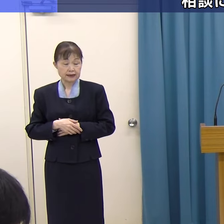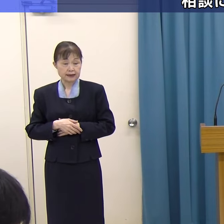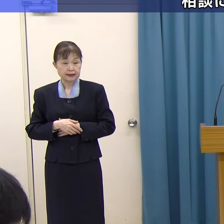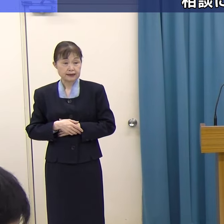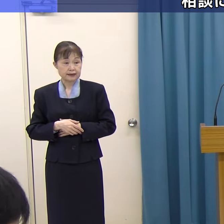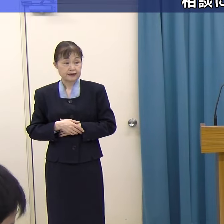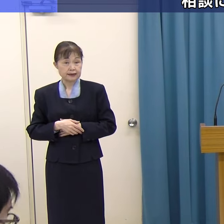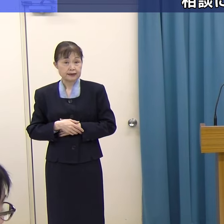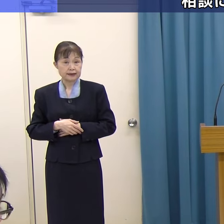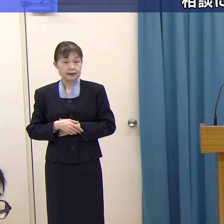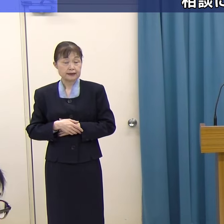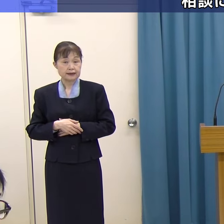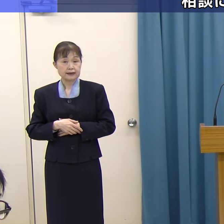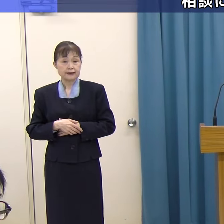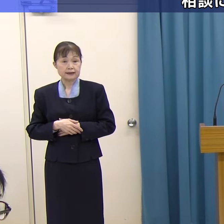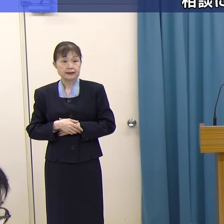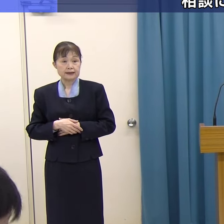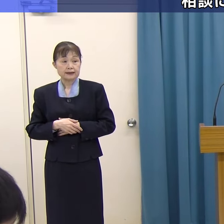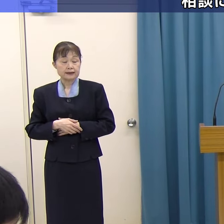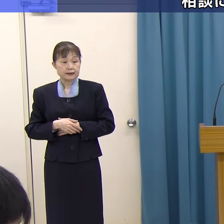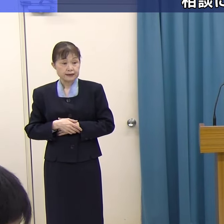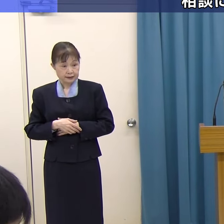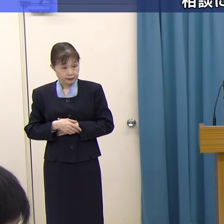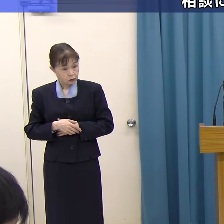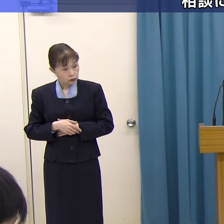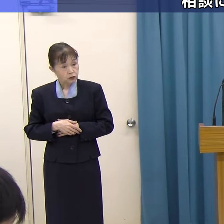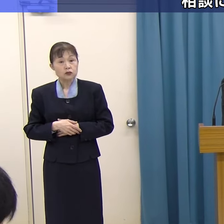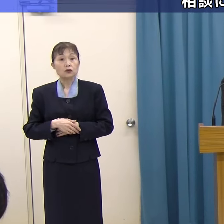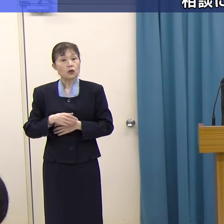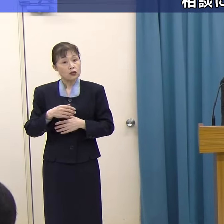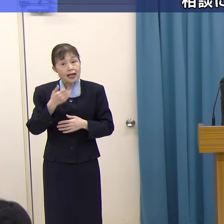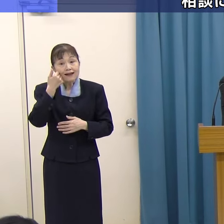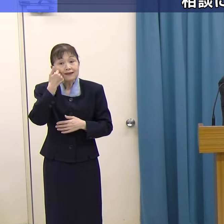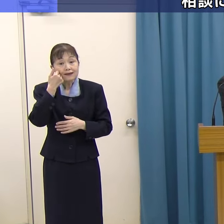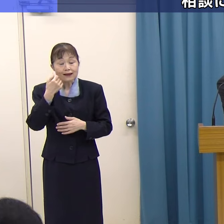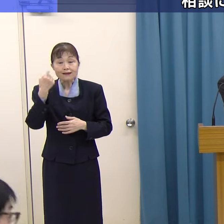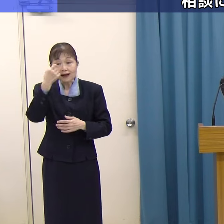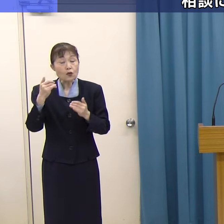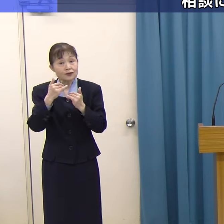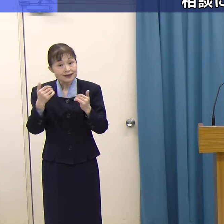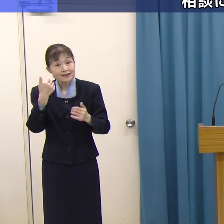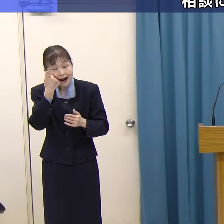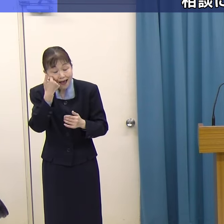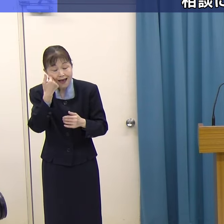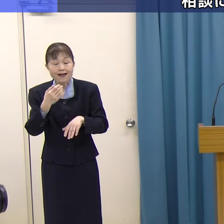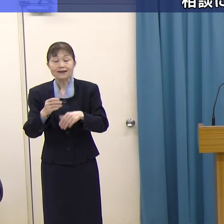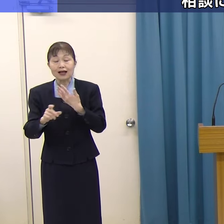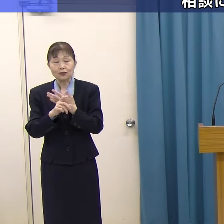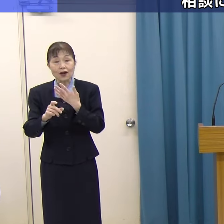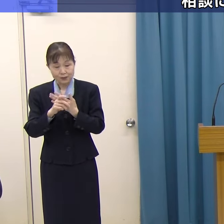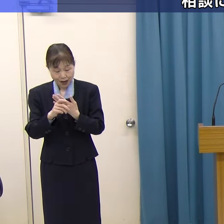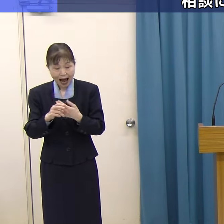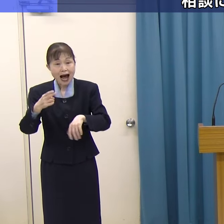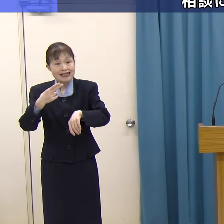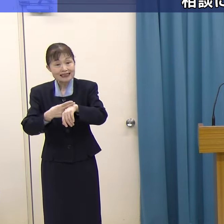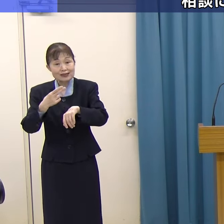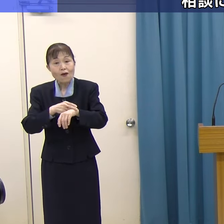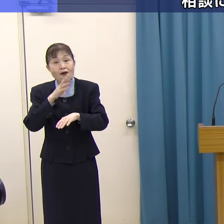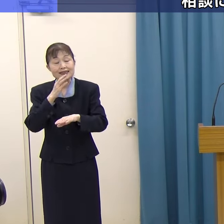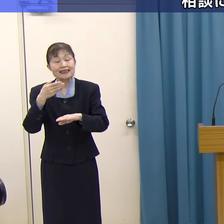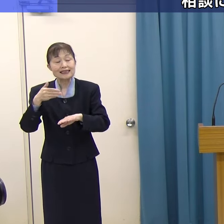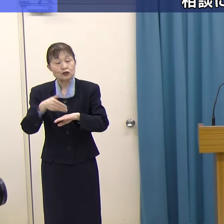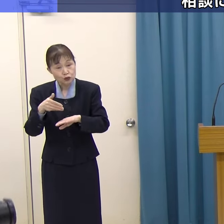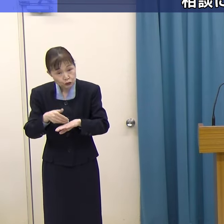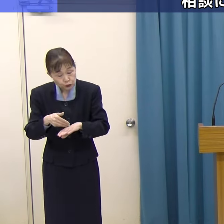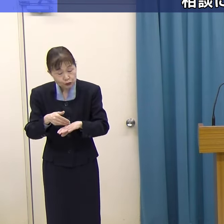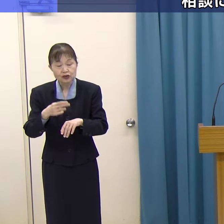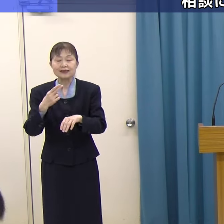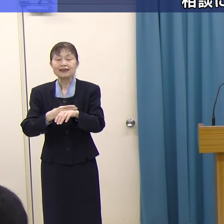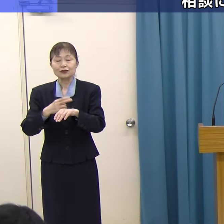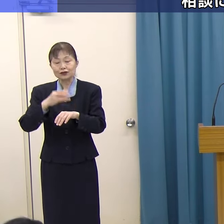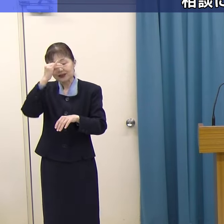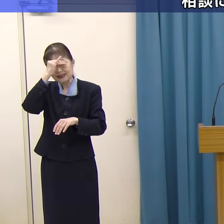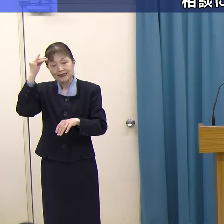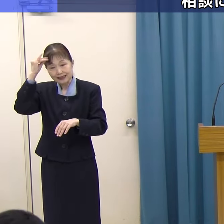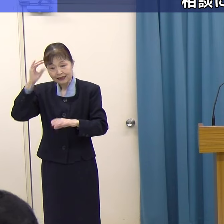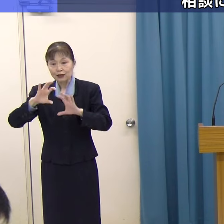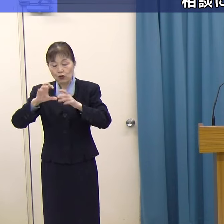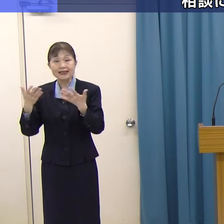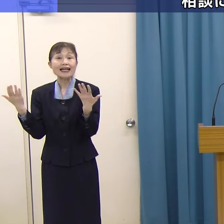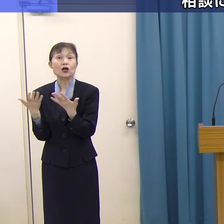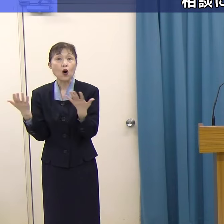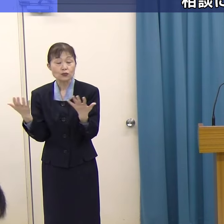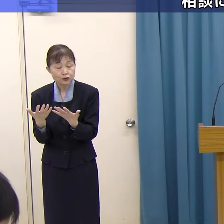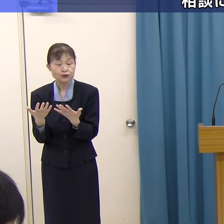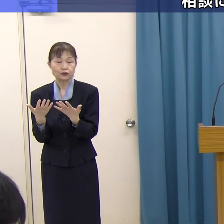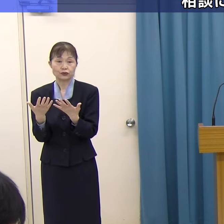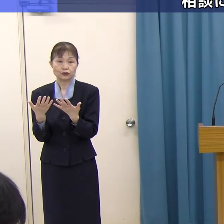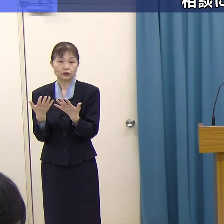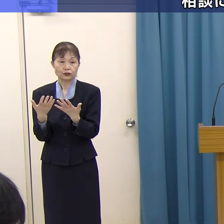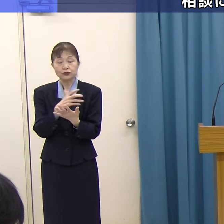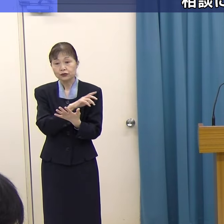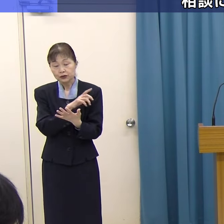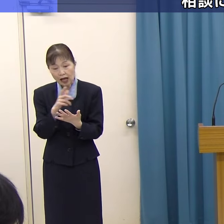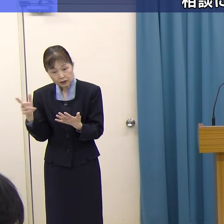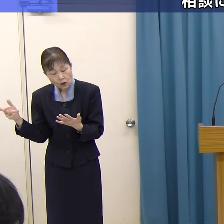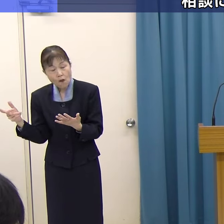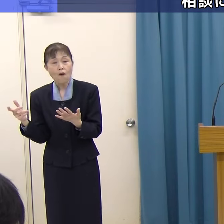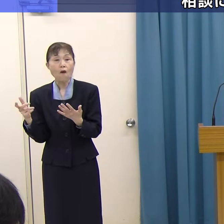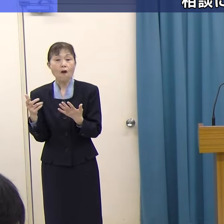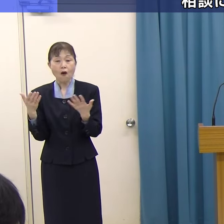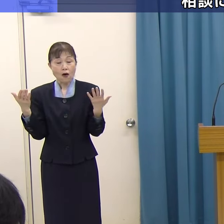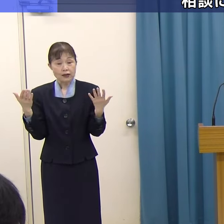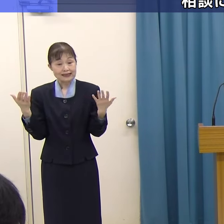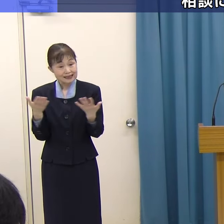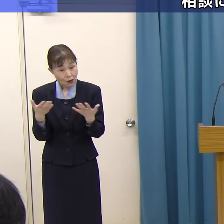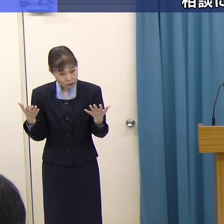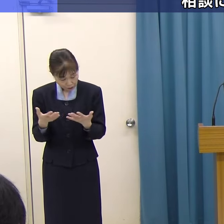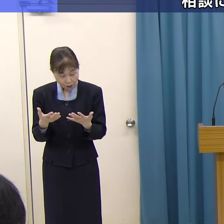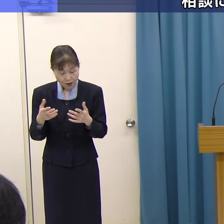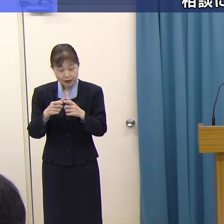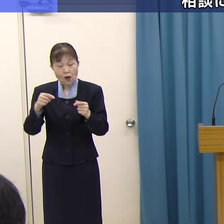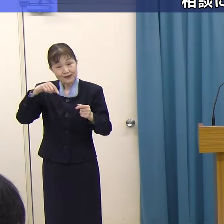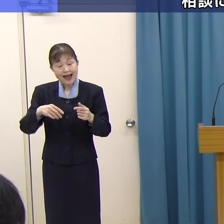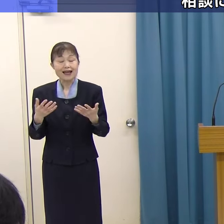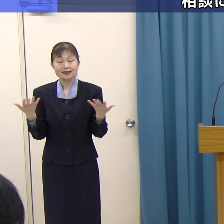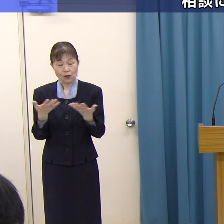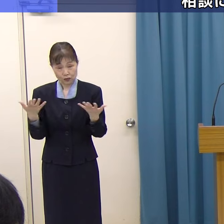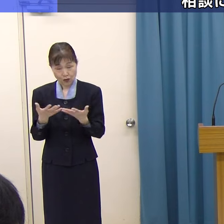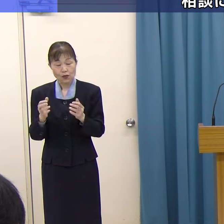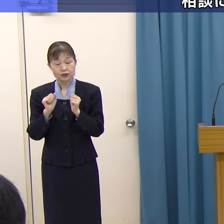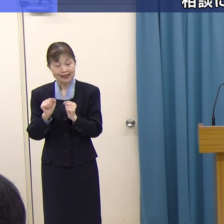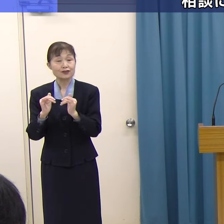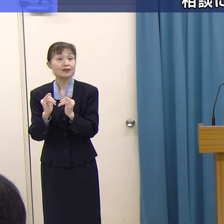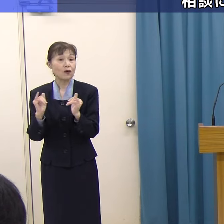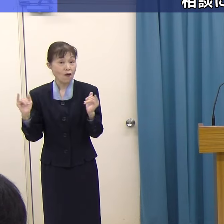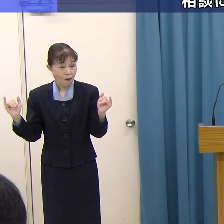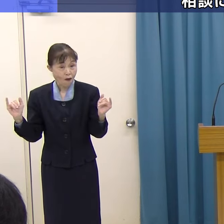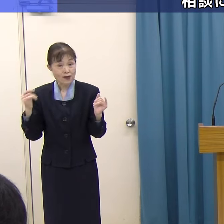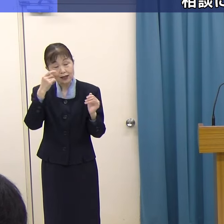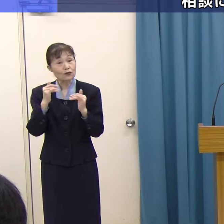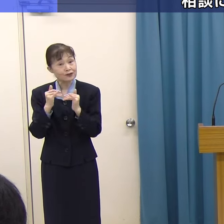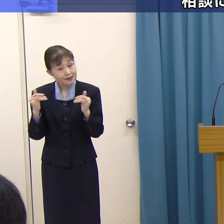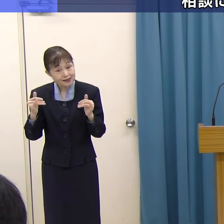「技能実習」や「技術・人文知識・国際業務」といった就労に関する方々が非常に増えています。